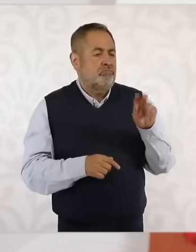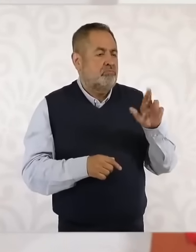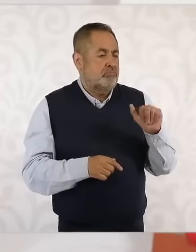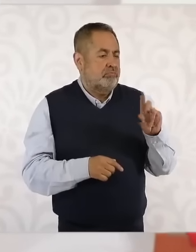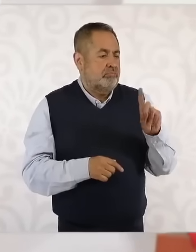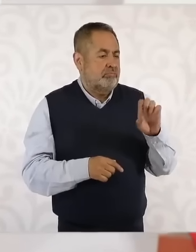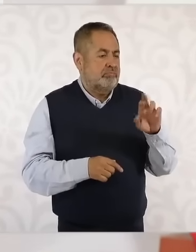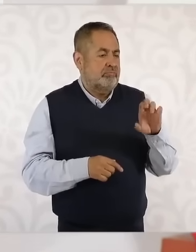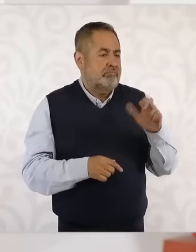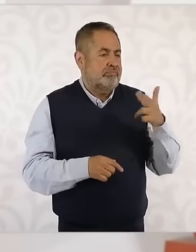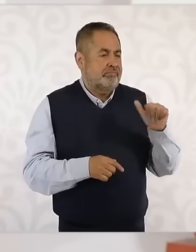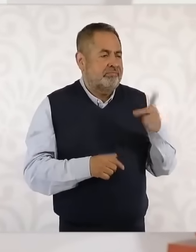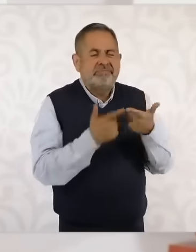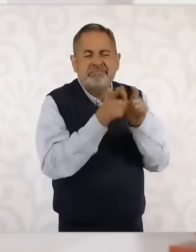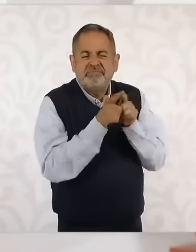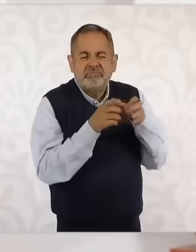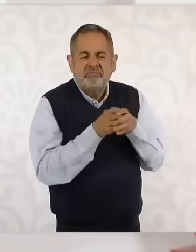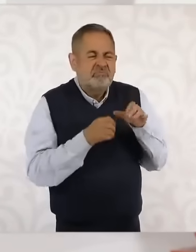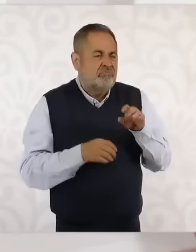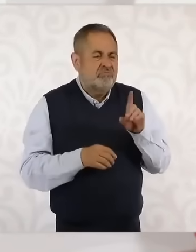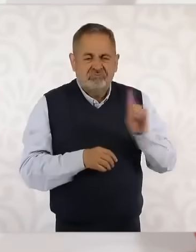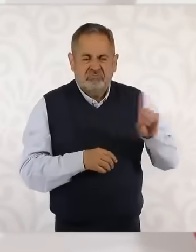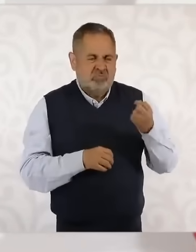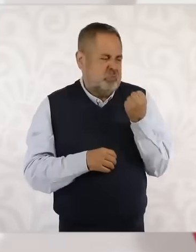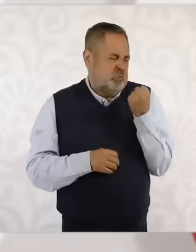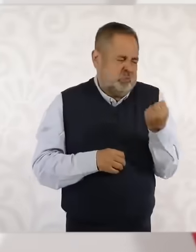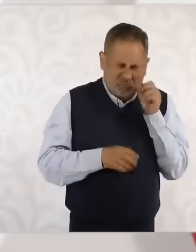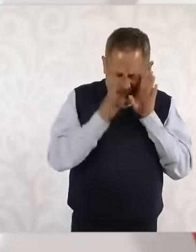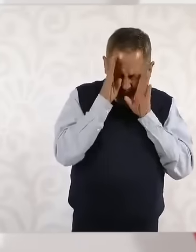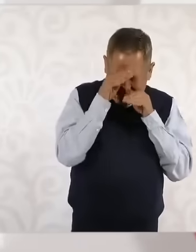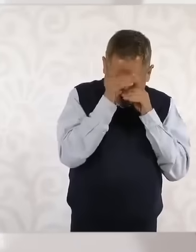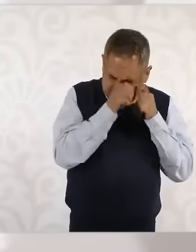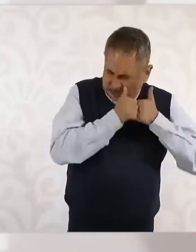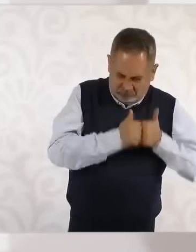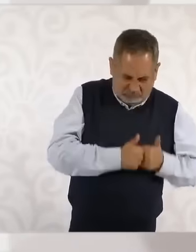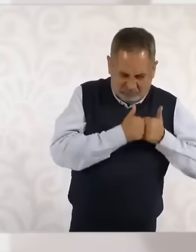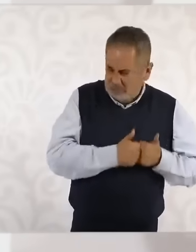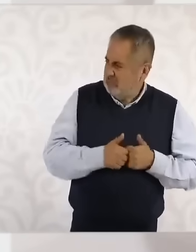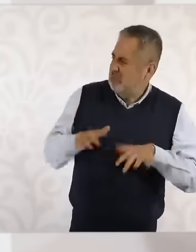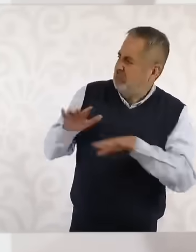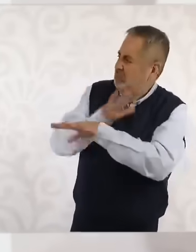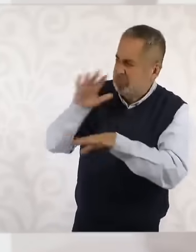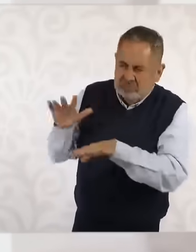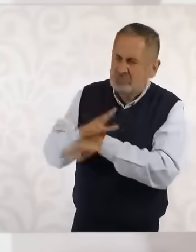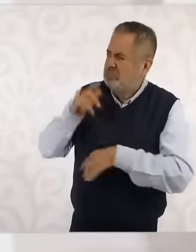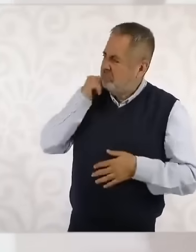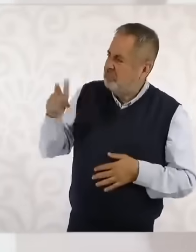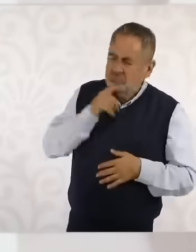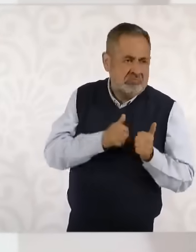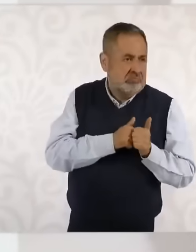son grupos muy muy conservadores que se alían y utilizan las redes sociales